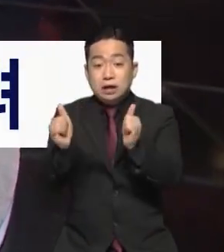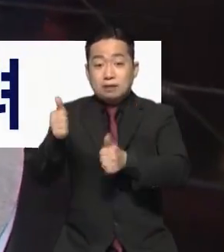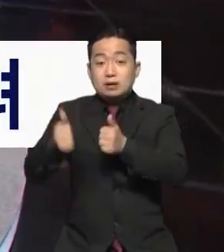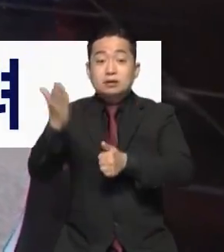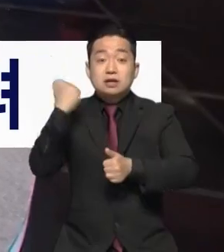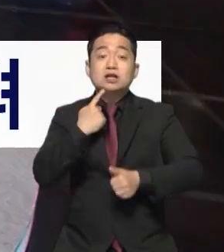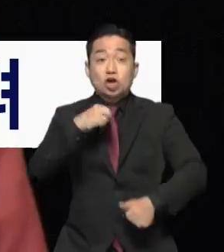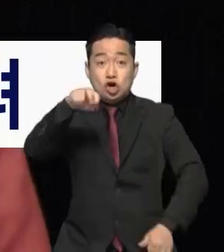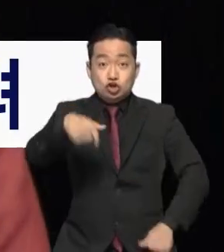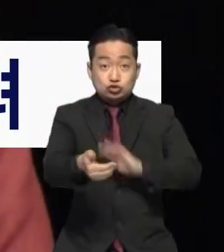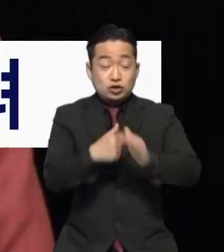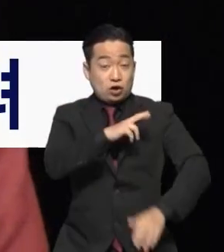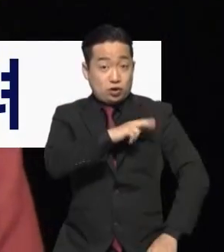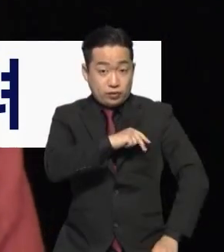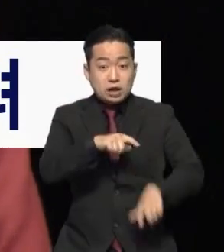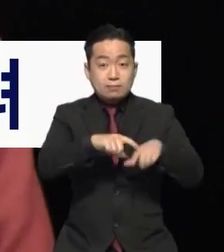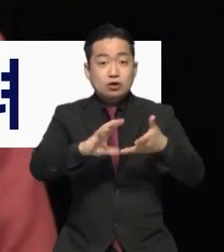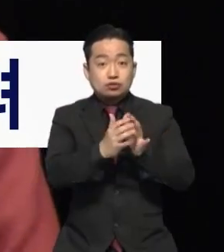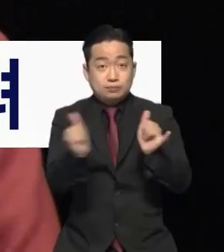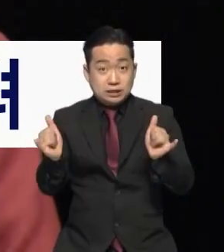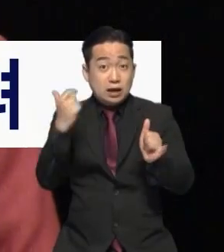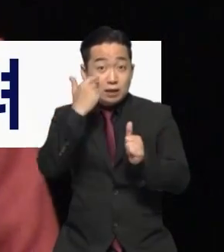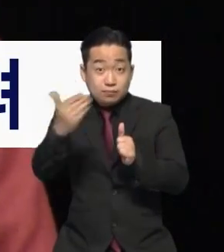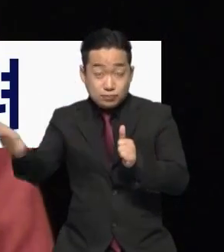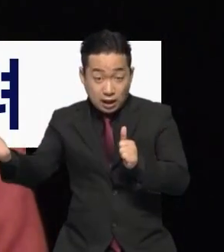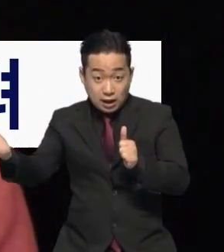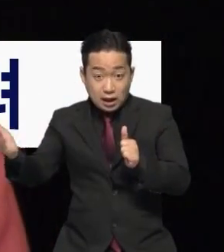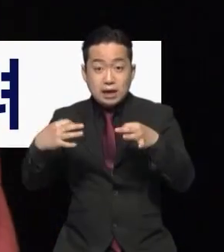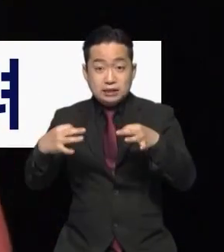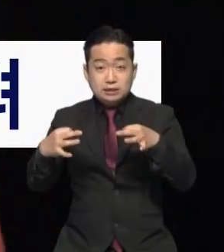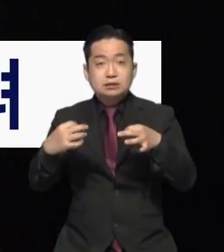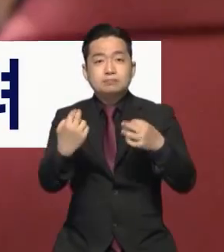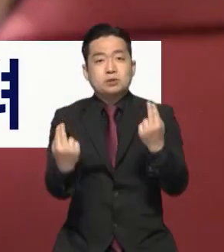유 전 의원은 일반 국민 여론조사에서는 김 의원을 앞섰지만 당심에서 크게 밀려